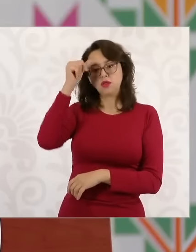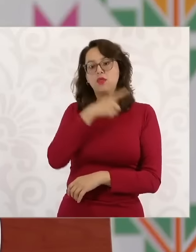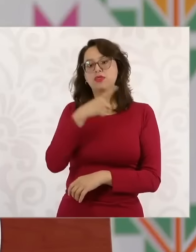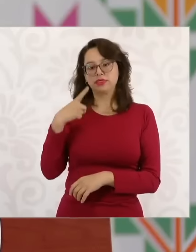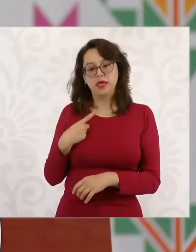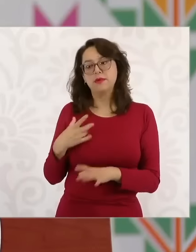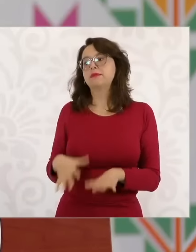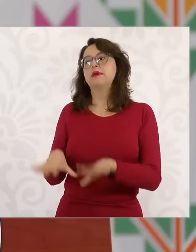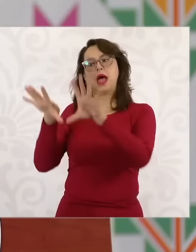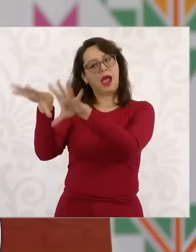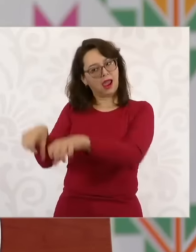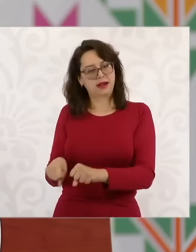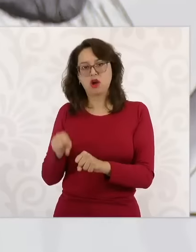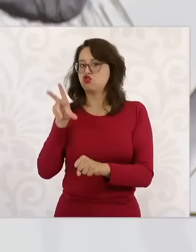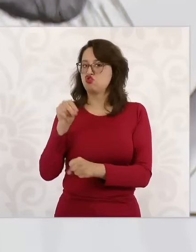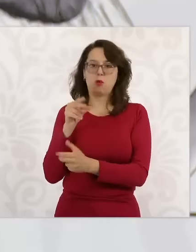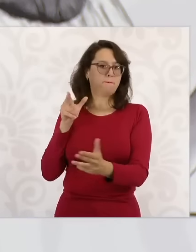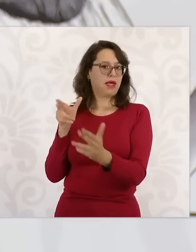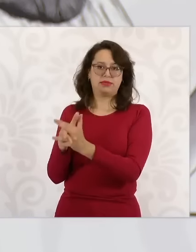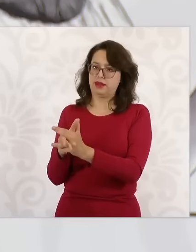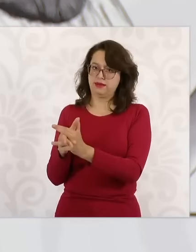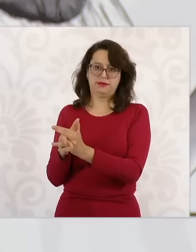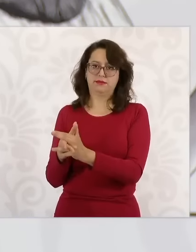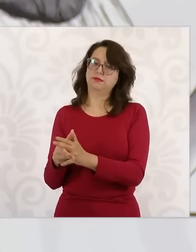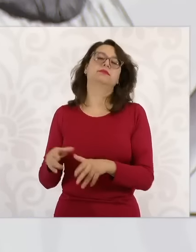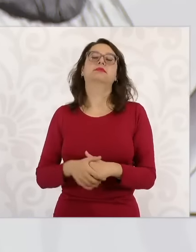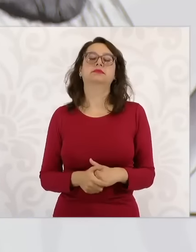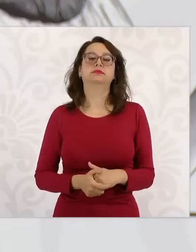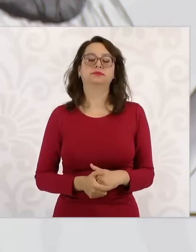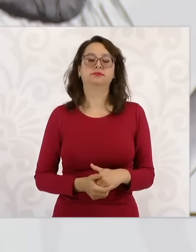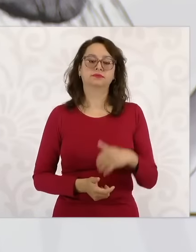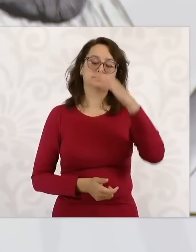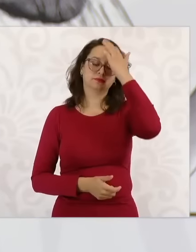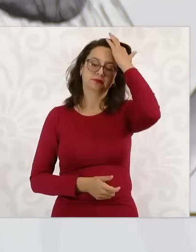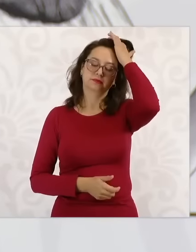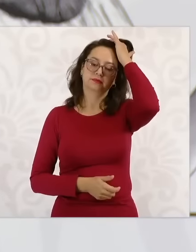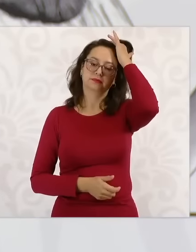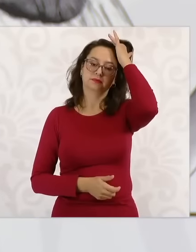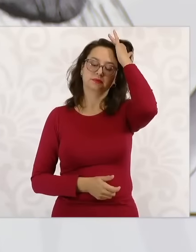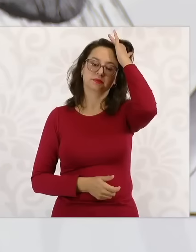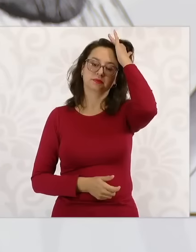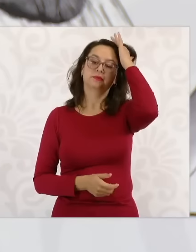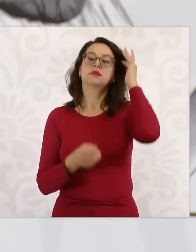siga un protocolo como el que se venía utilizando previamente. Esa es la reunión con Estados Unidos.